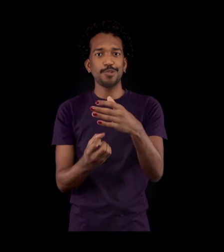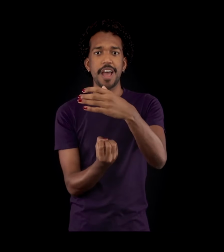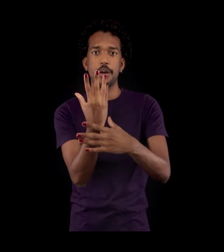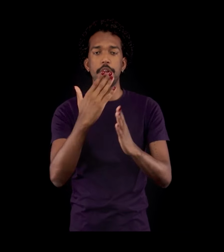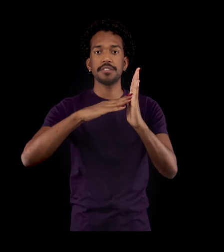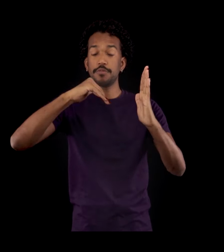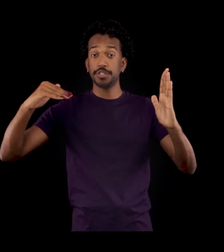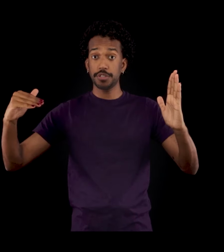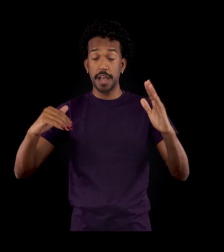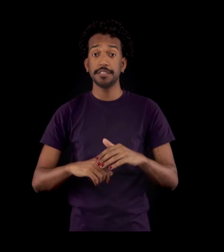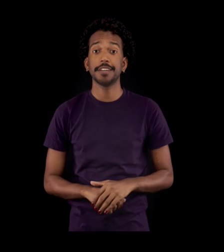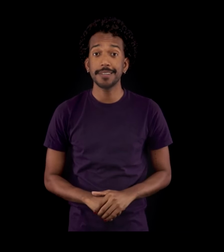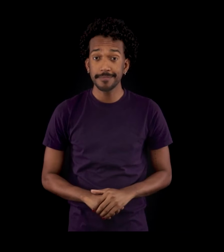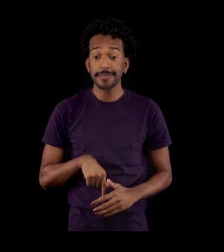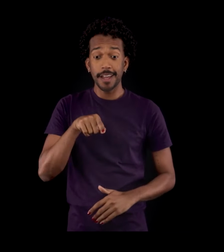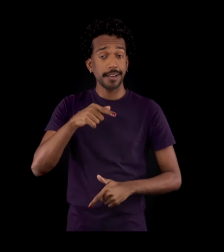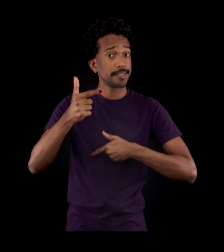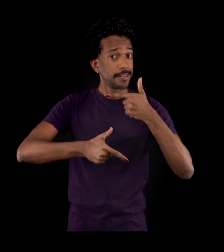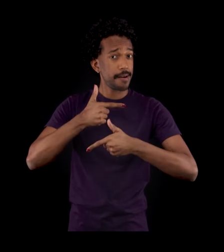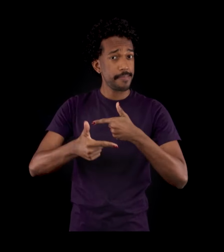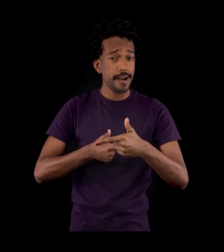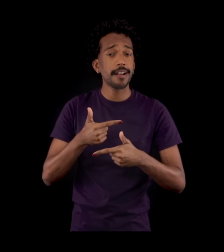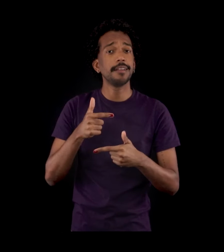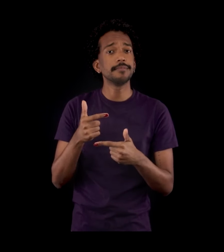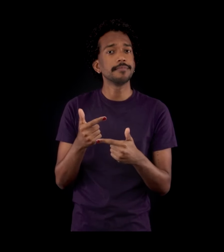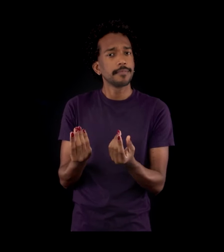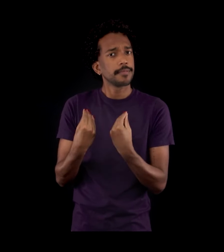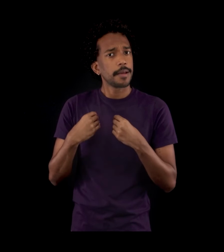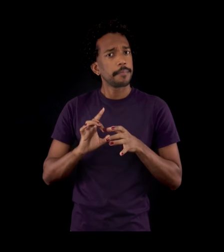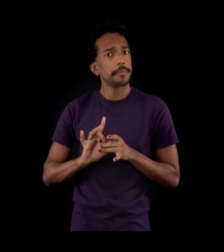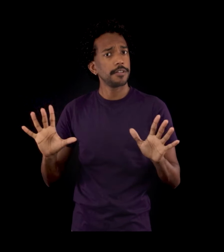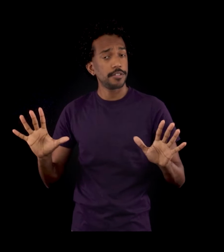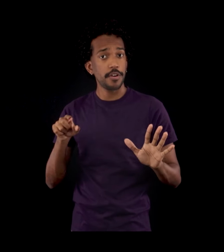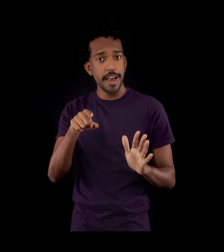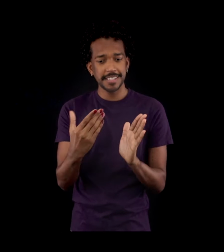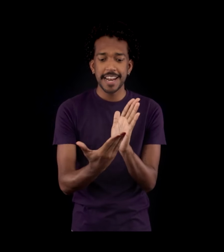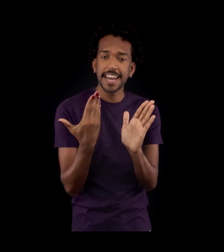Então esse trabalho permitiu – este livro que fala de